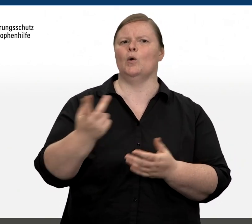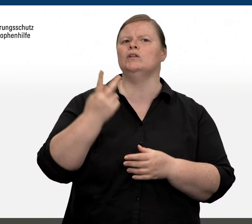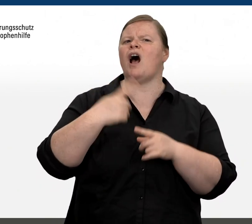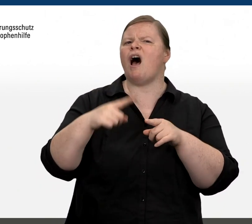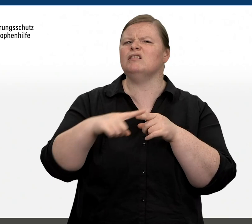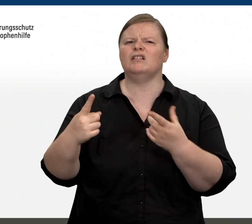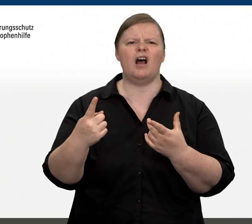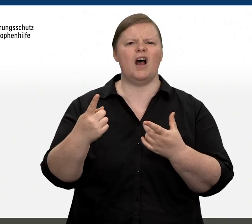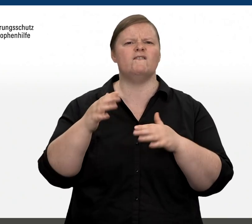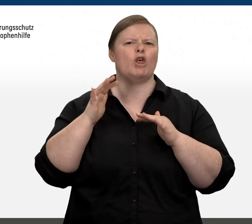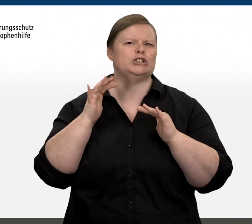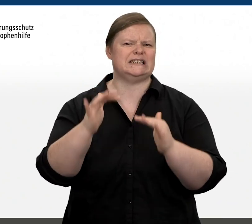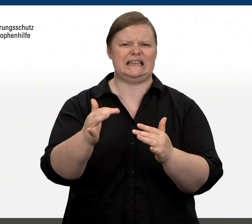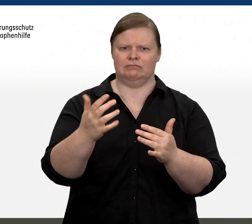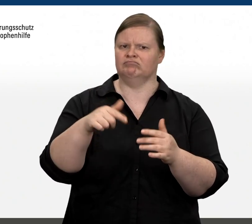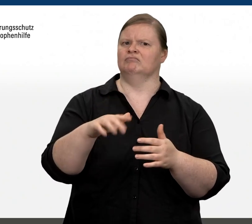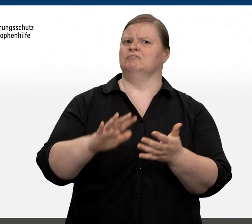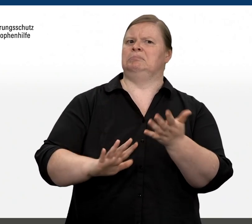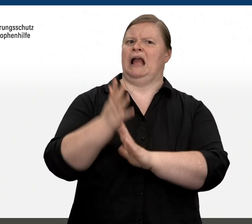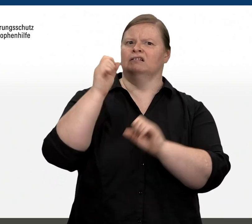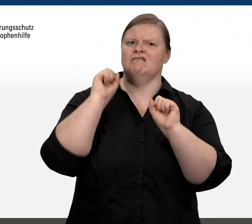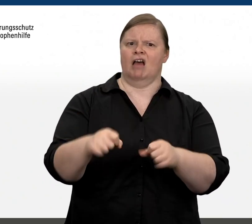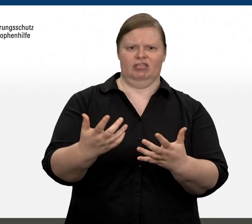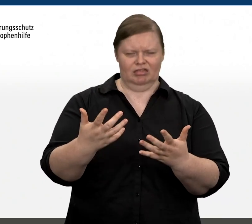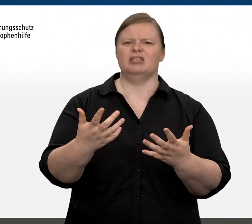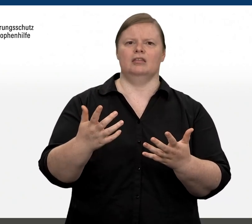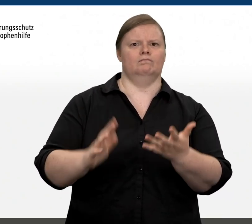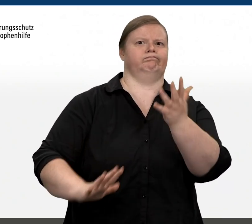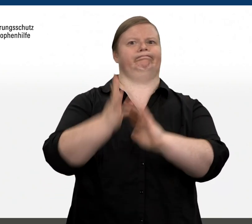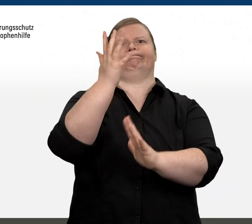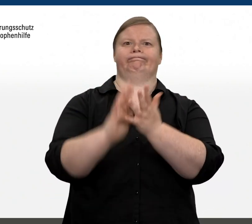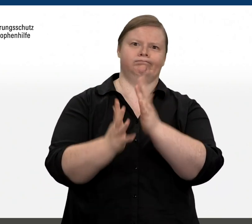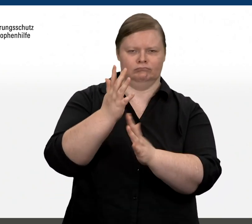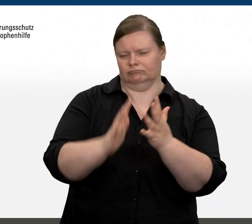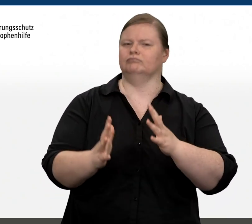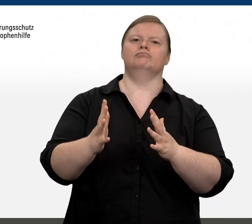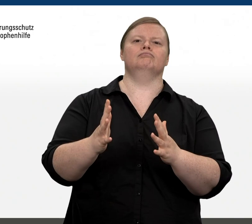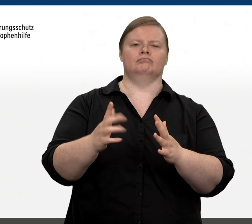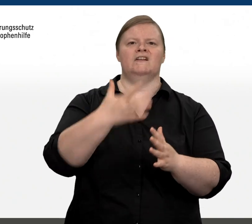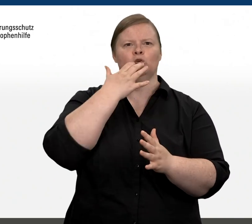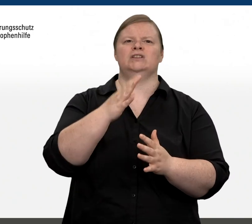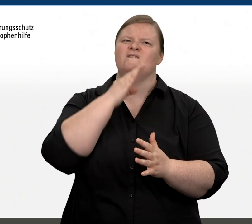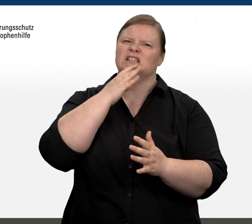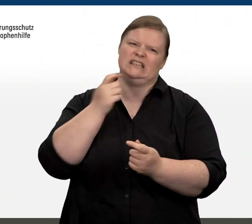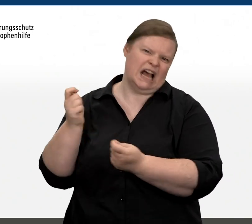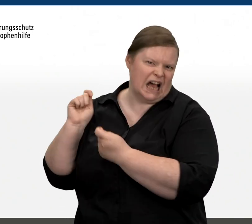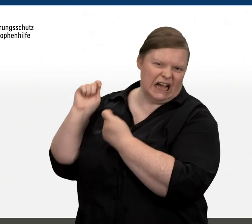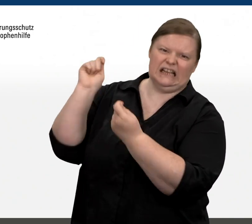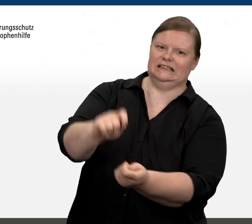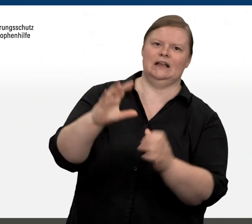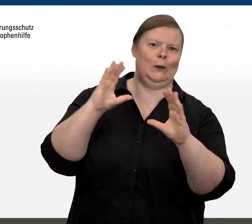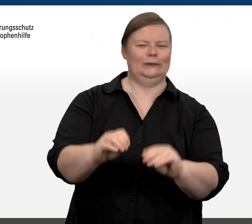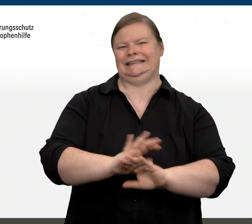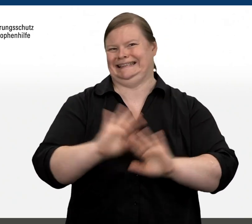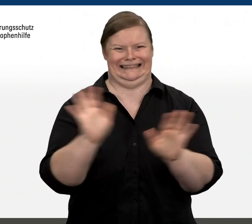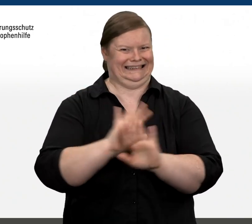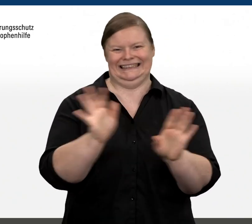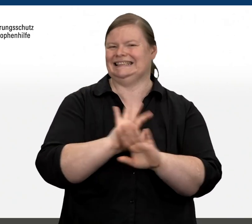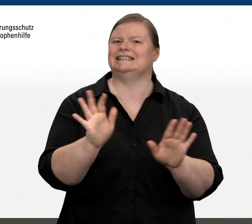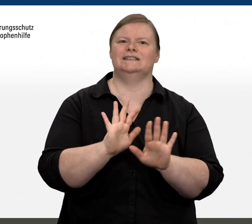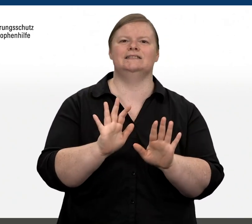andere flüssige Brennstoffe mit Wasser zu löschen.